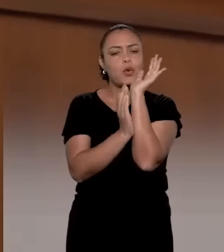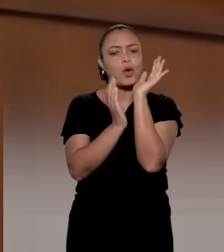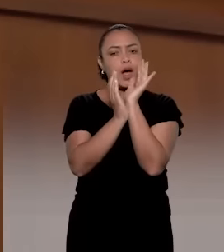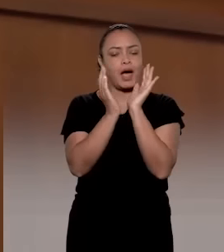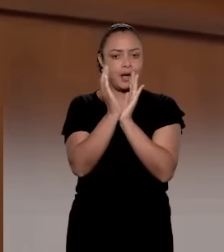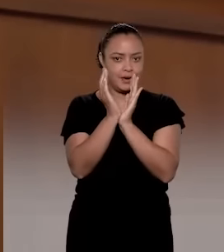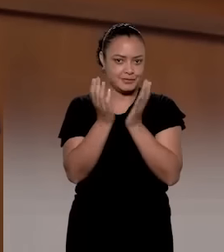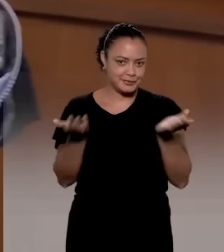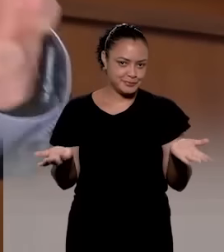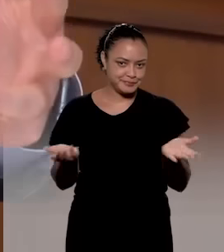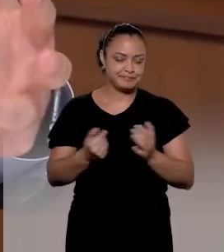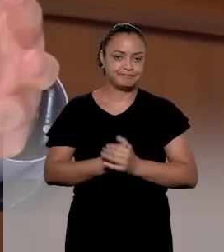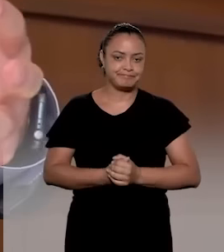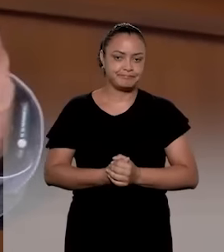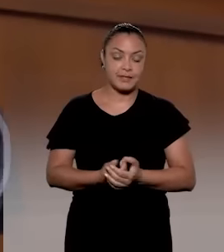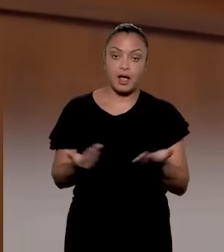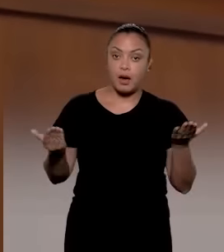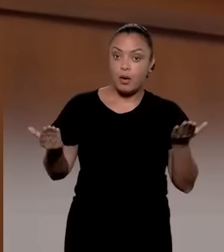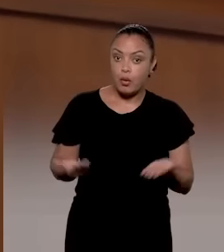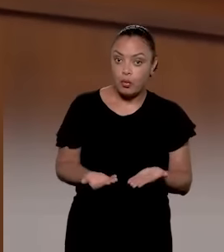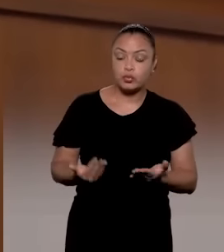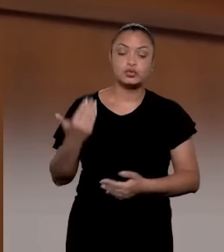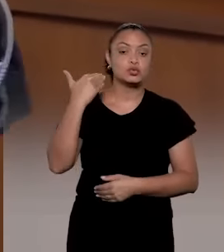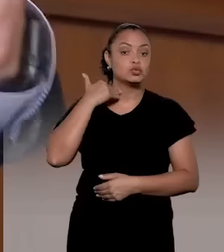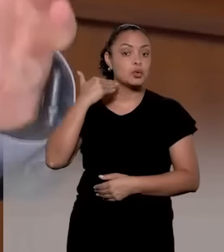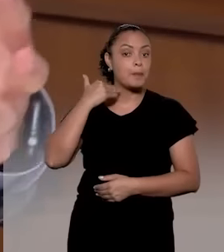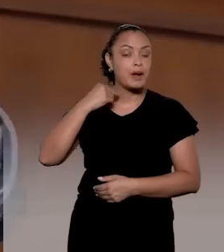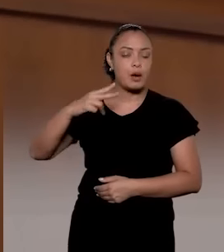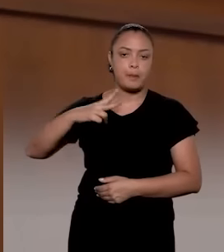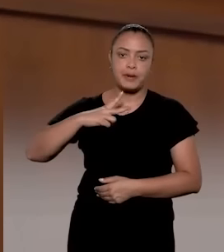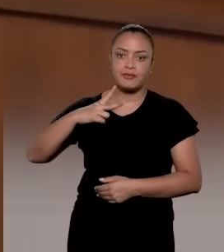o Bradesco e seja os demais bancos privados, as cooperativas de crédito,